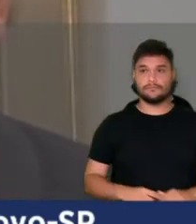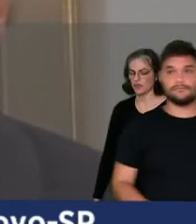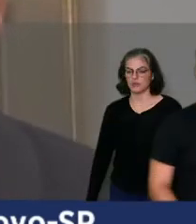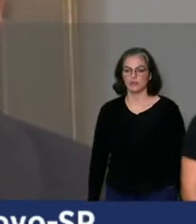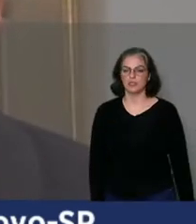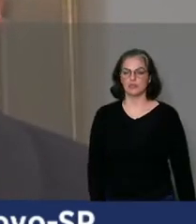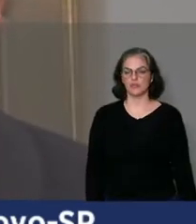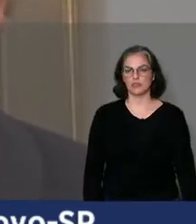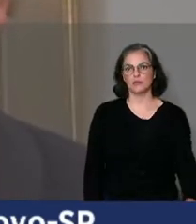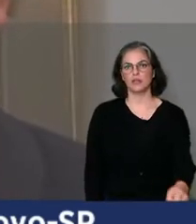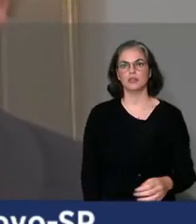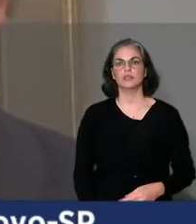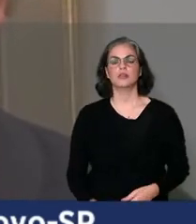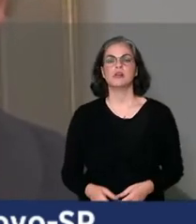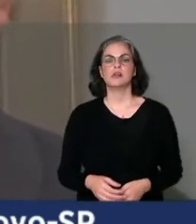INJUSTO E ACHO QUE NÃO HÁ O MENOR SENTIDO MANTER ESSE TIPO